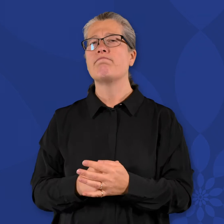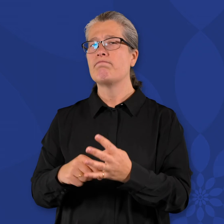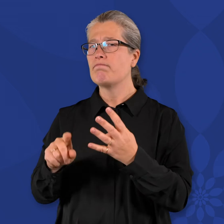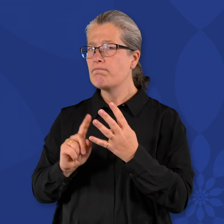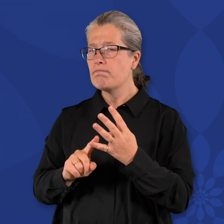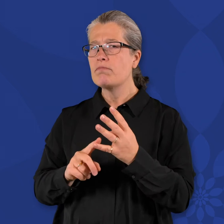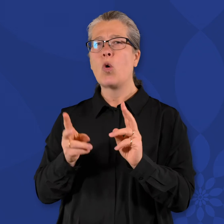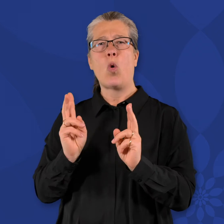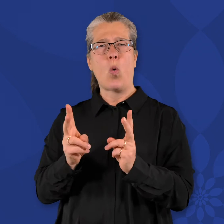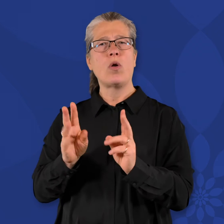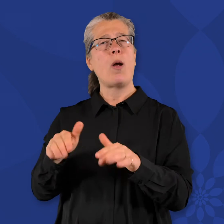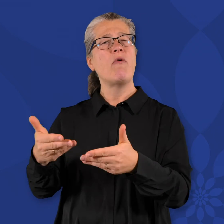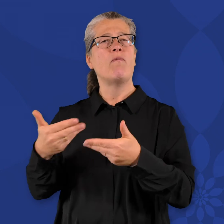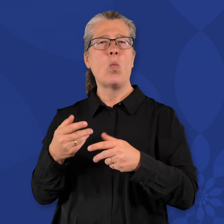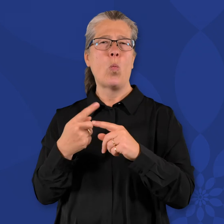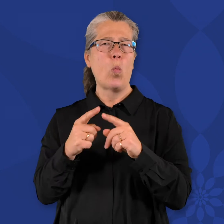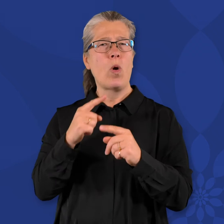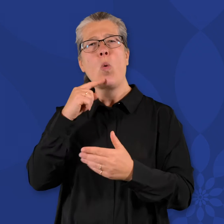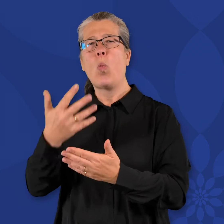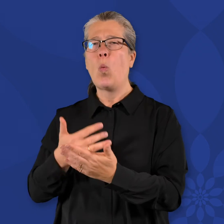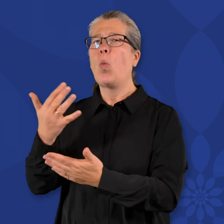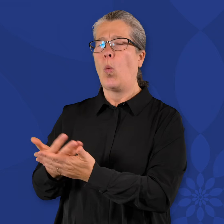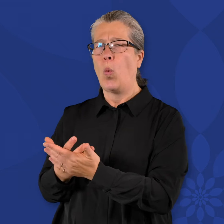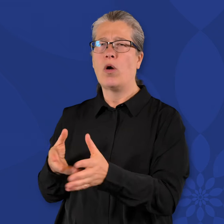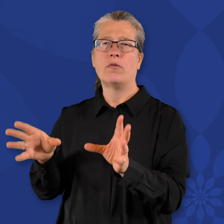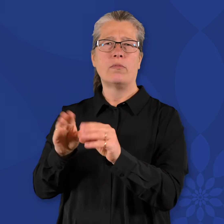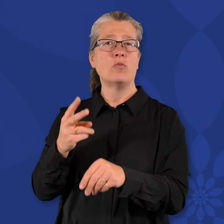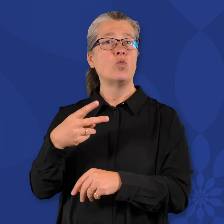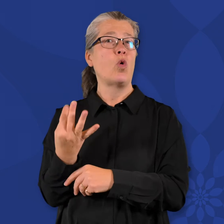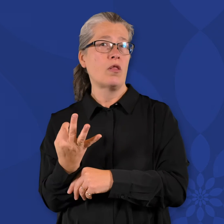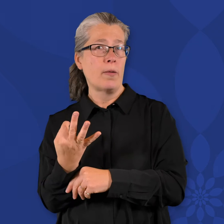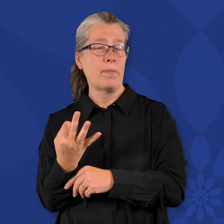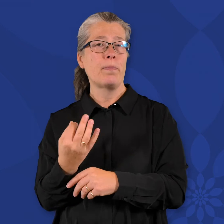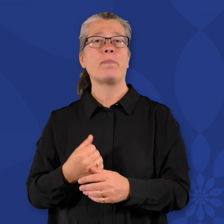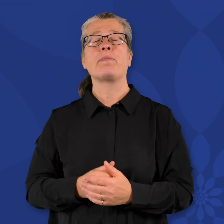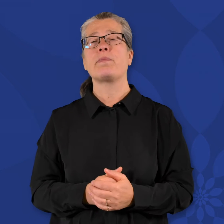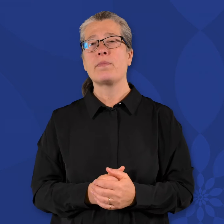Därtill lämnades 28 separata utlåtanden.